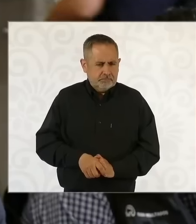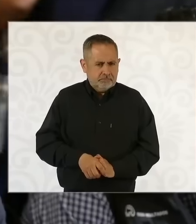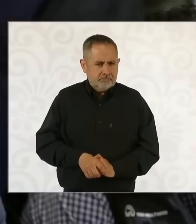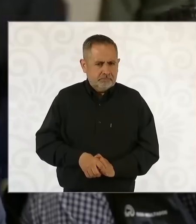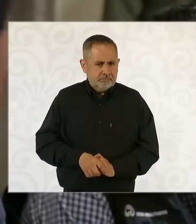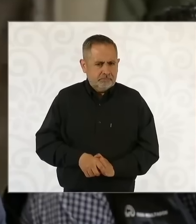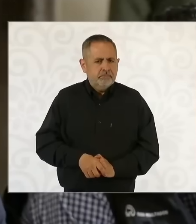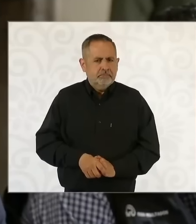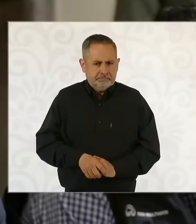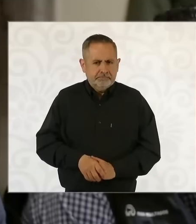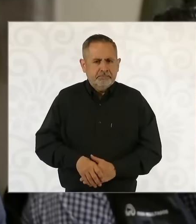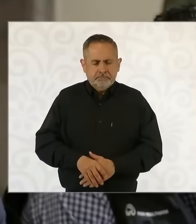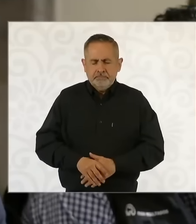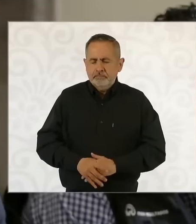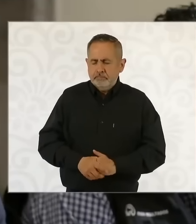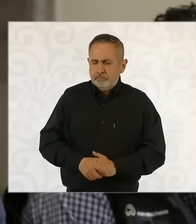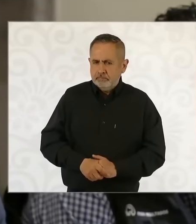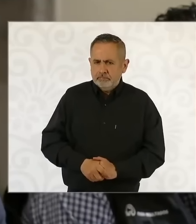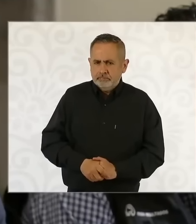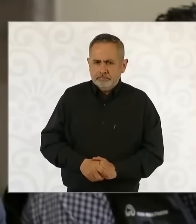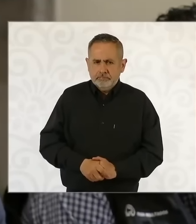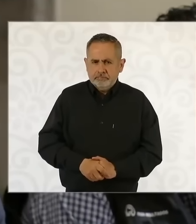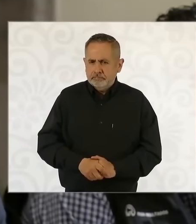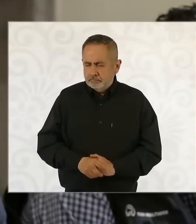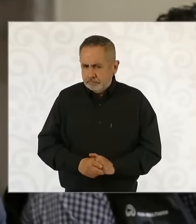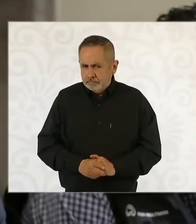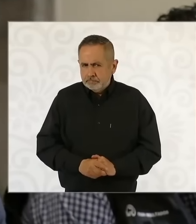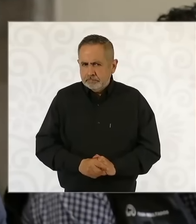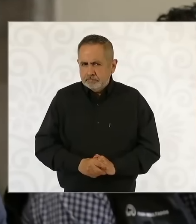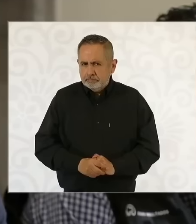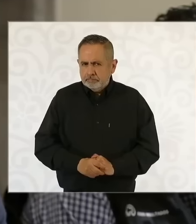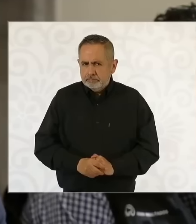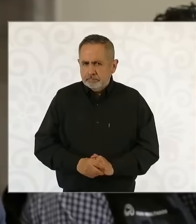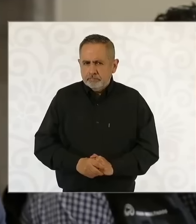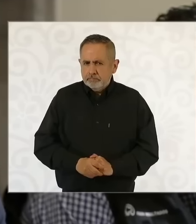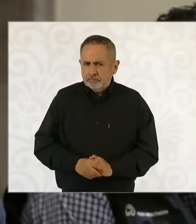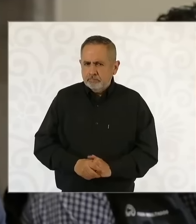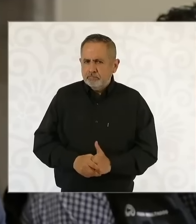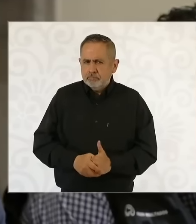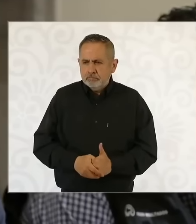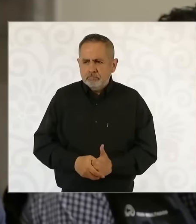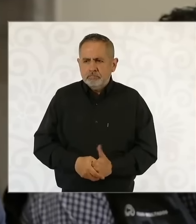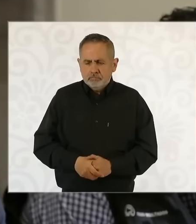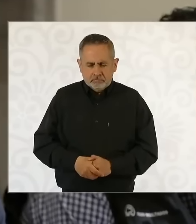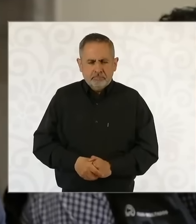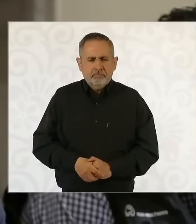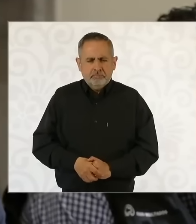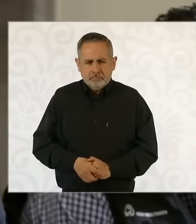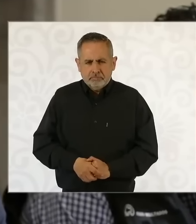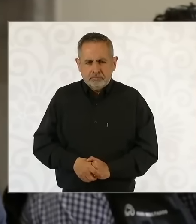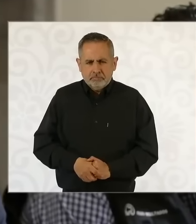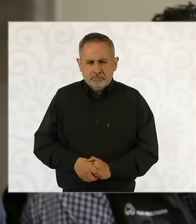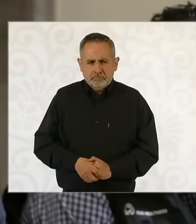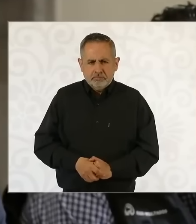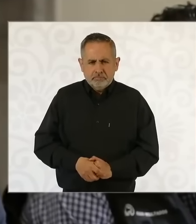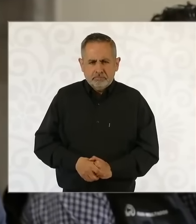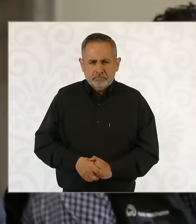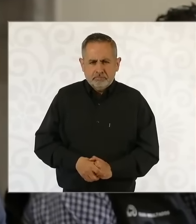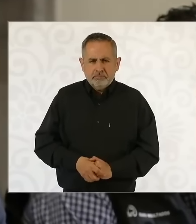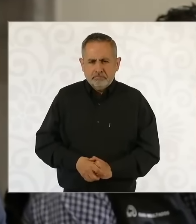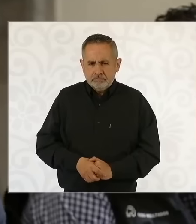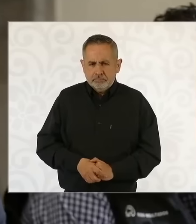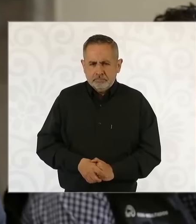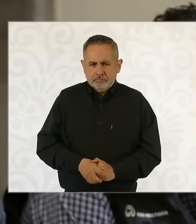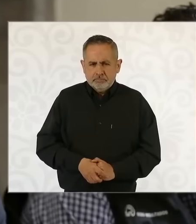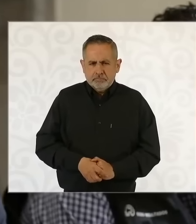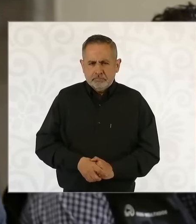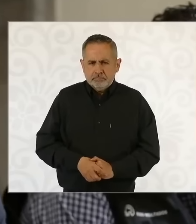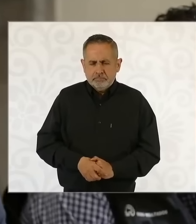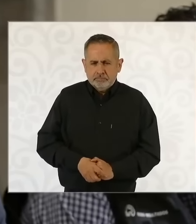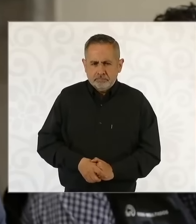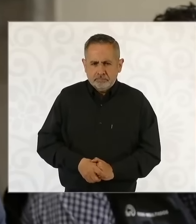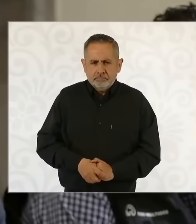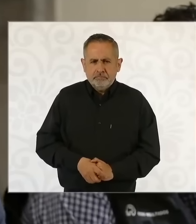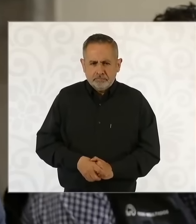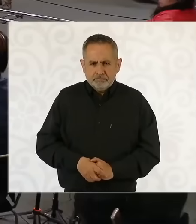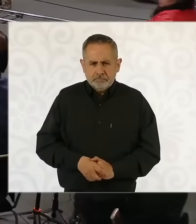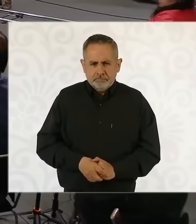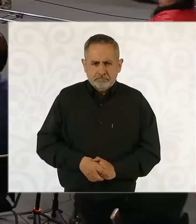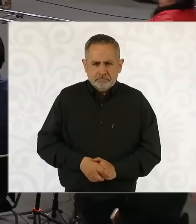and there's been little change so my question is how much of a show is crack to President Trump